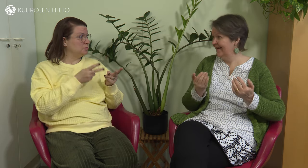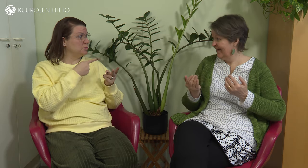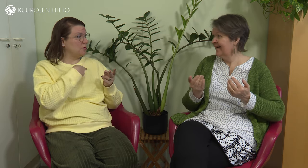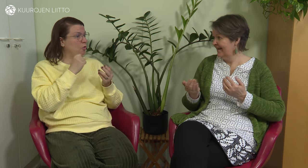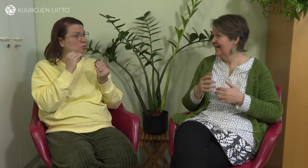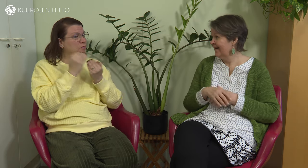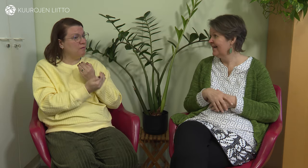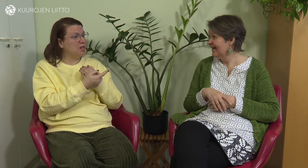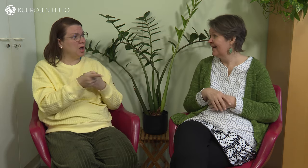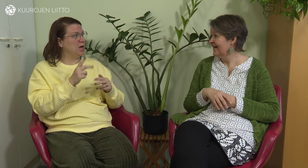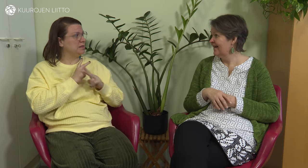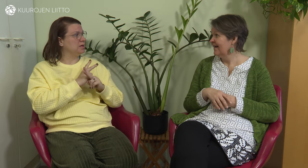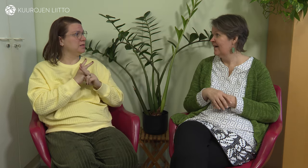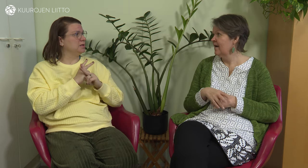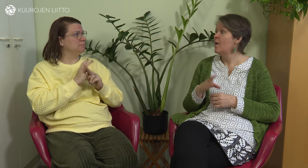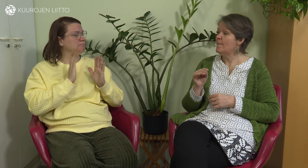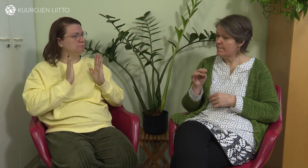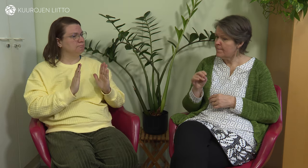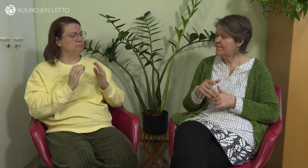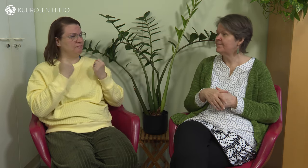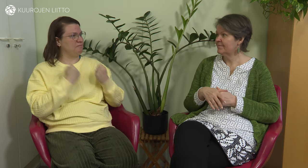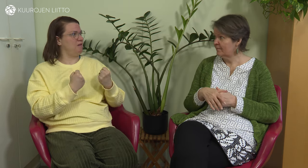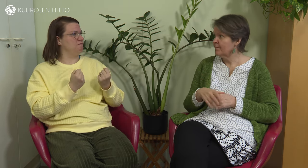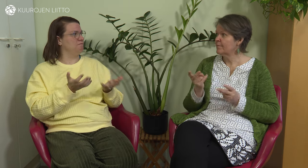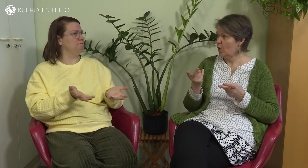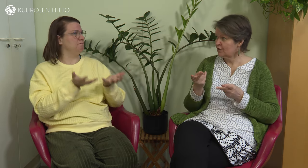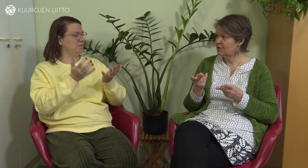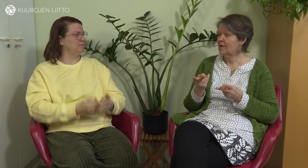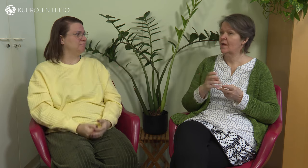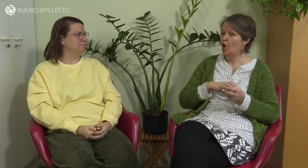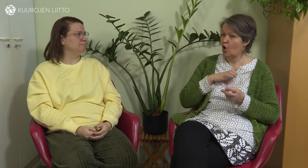Näin saamme turvattua ja vahvistettua heidän identiteettiään.